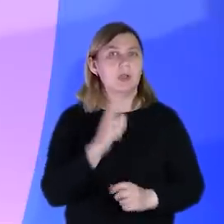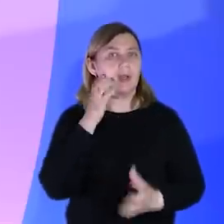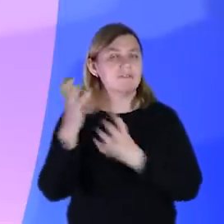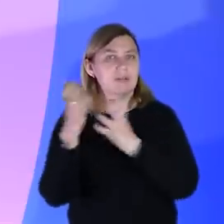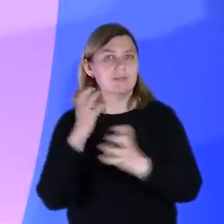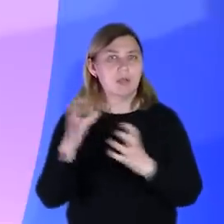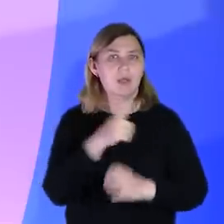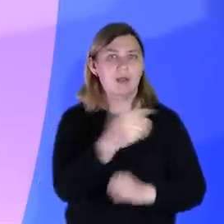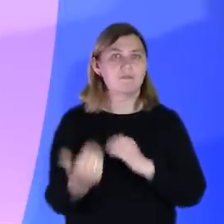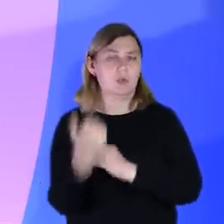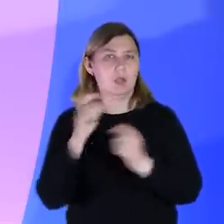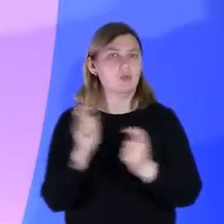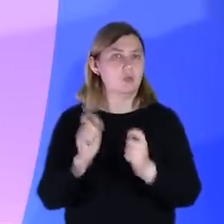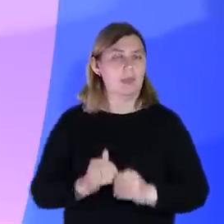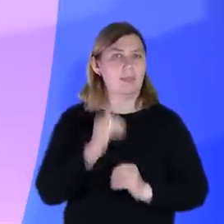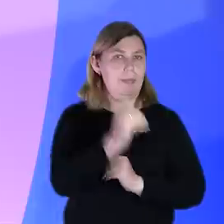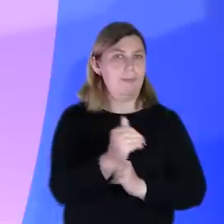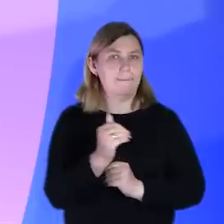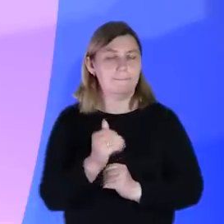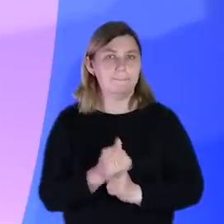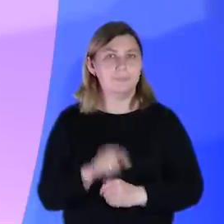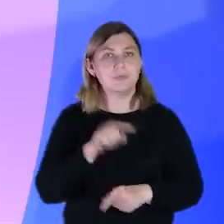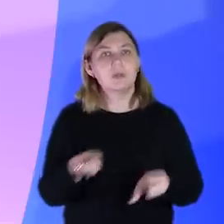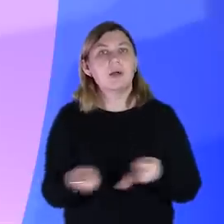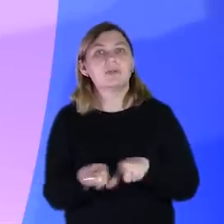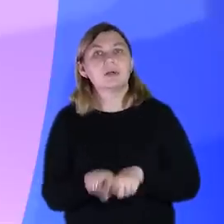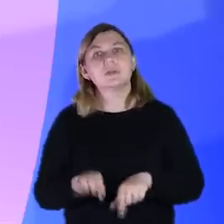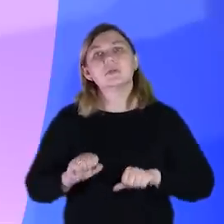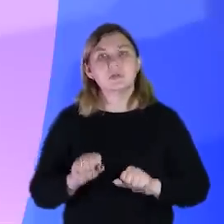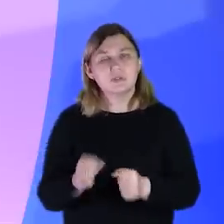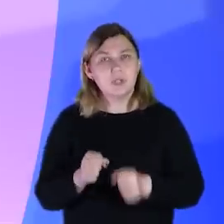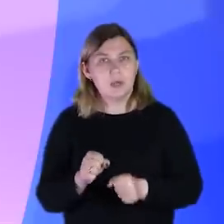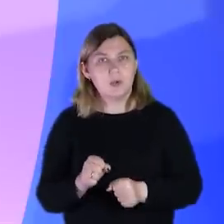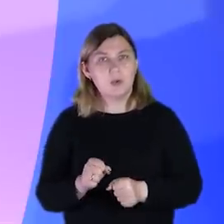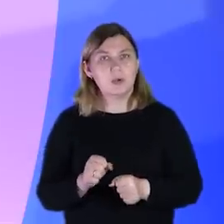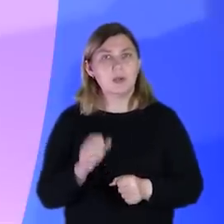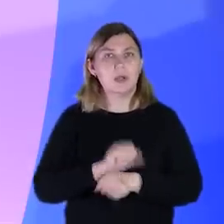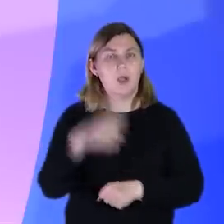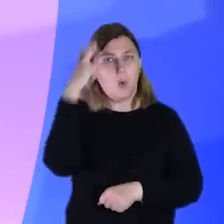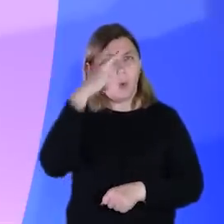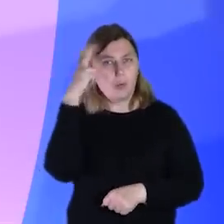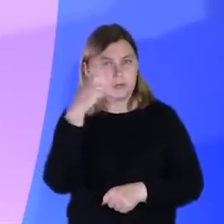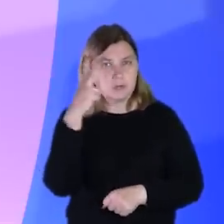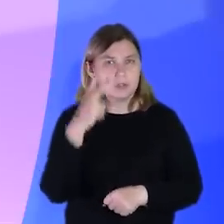strony naszego wschodniego sąsiada, czy też działań jaczejek komunistycznych.